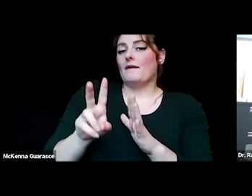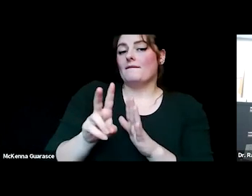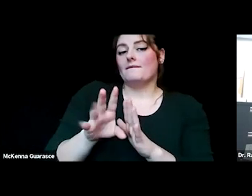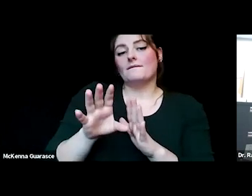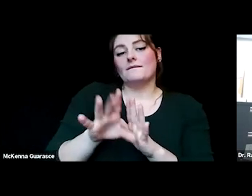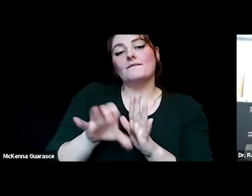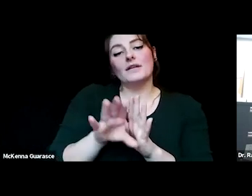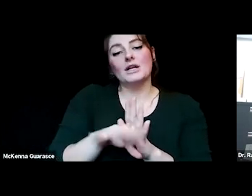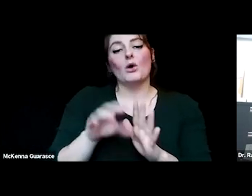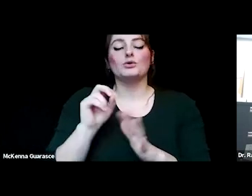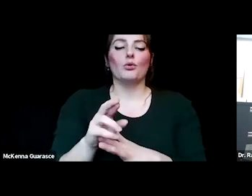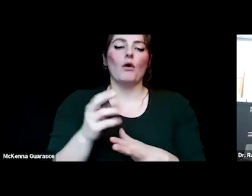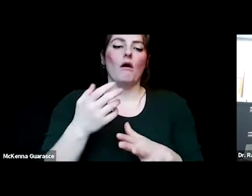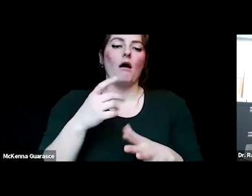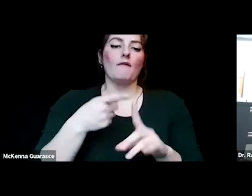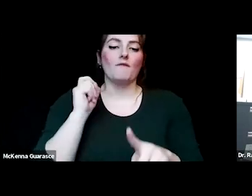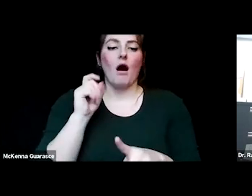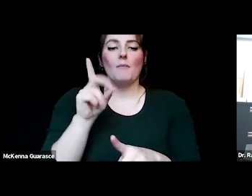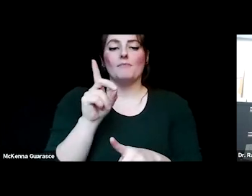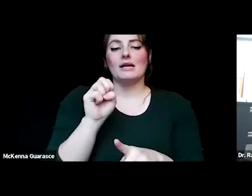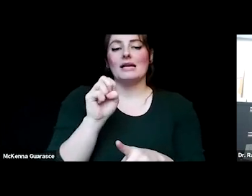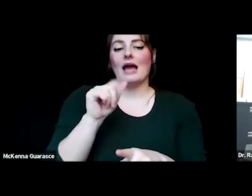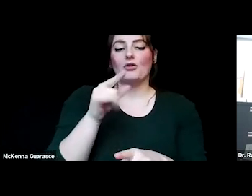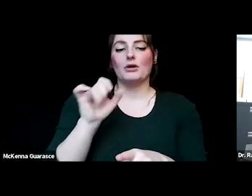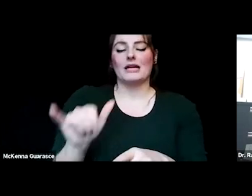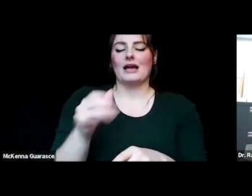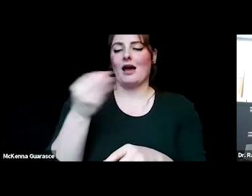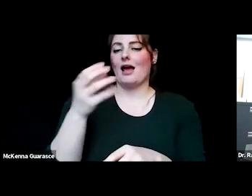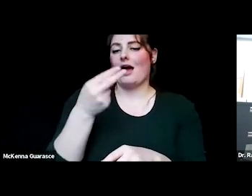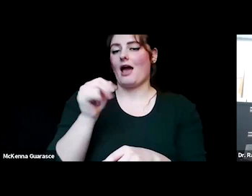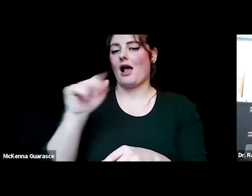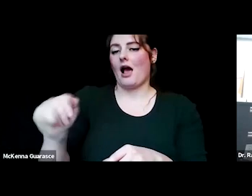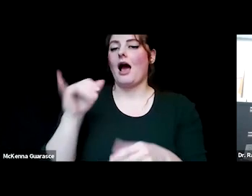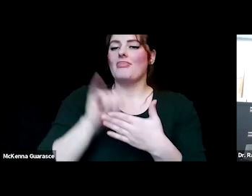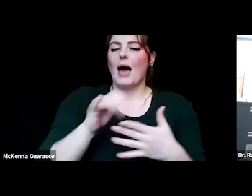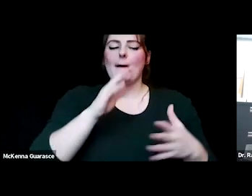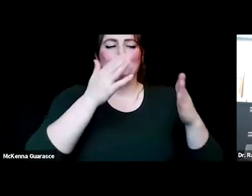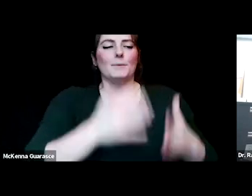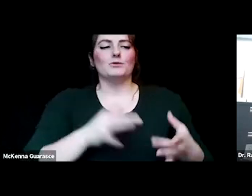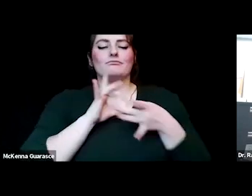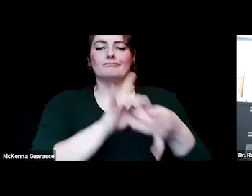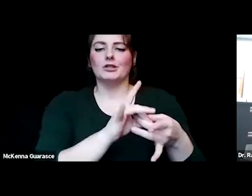la relación personal, de puerta a puerta, el desarrollo y conexión humana son los secretos del éxito en esto.